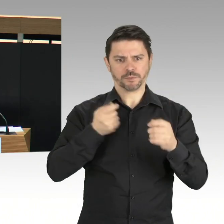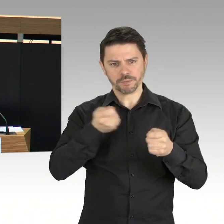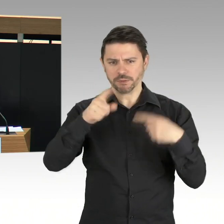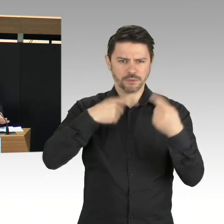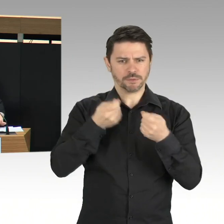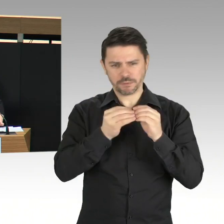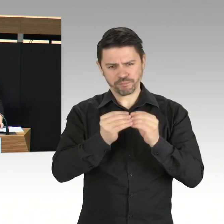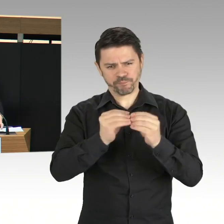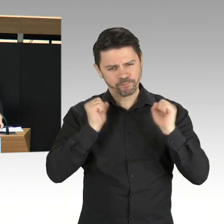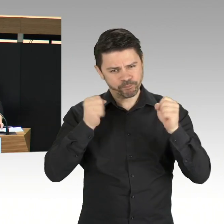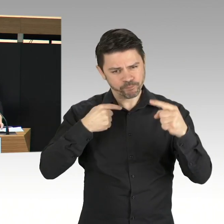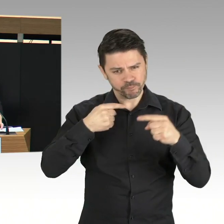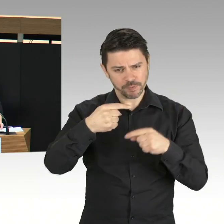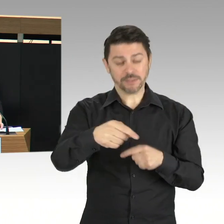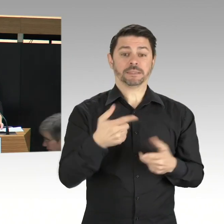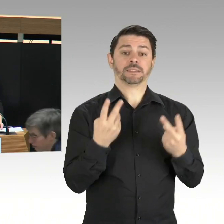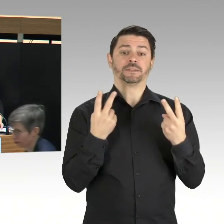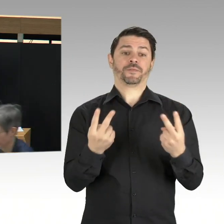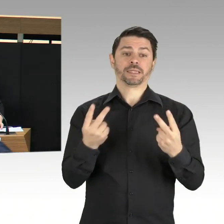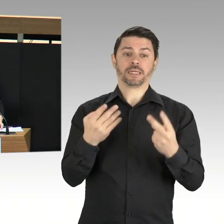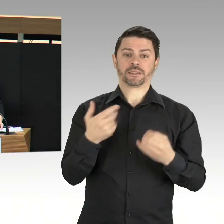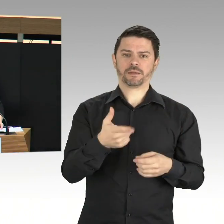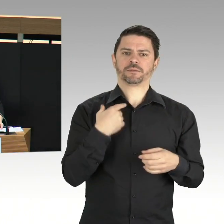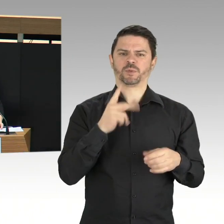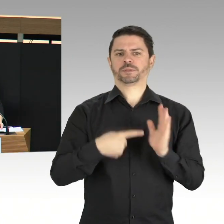gegen spekulative Geschäftsmodelle viel besser und viel gezielter vorgehen.